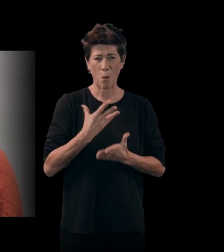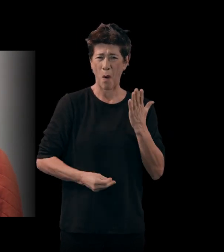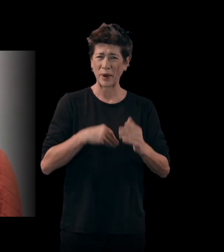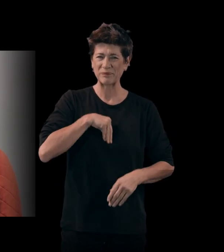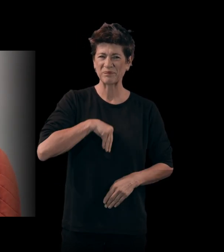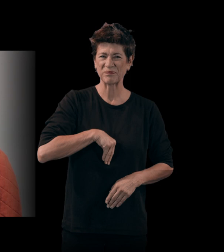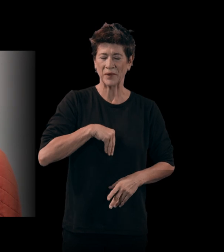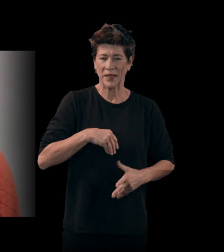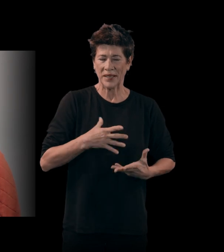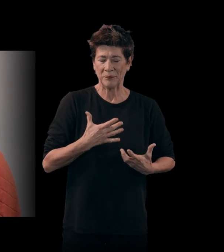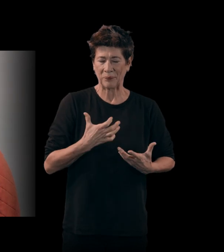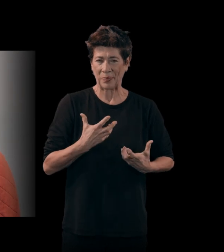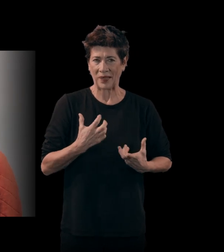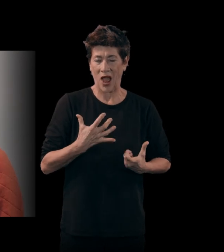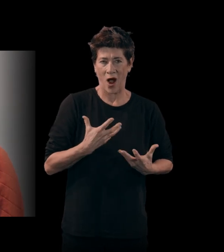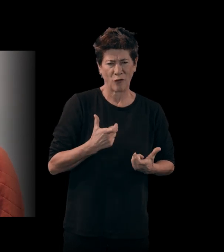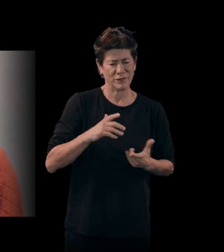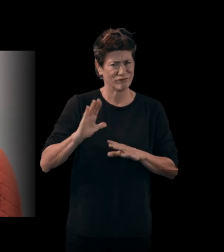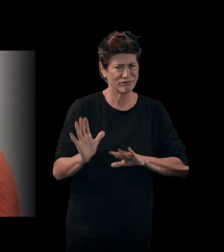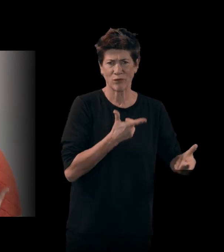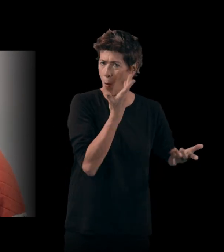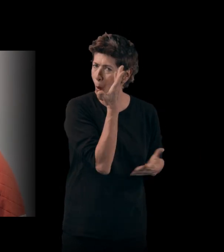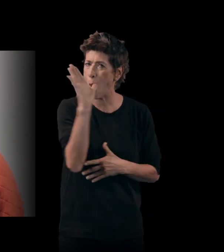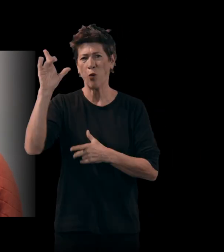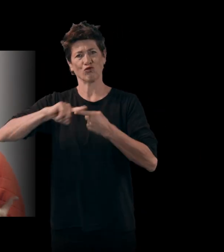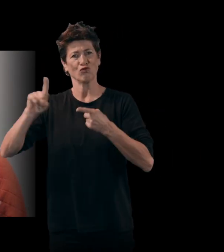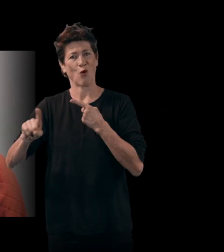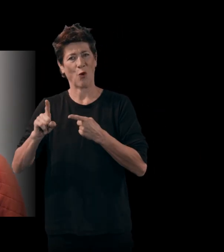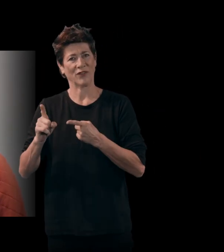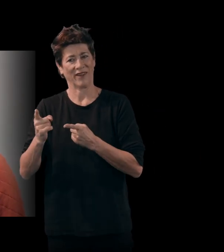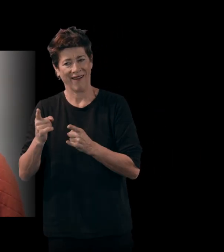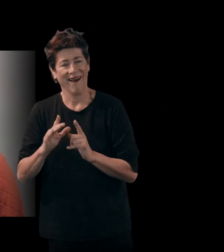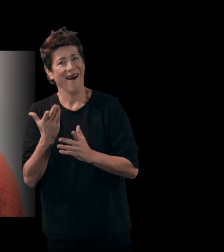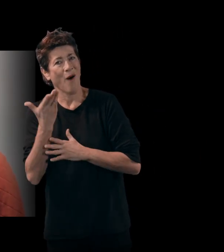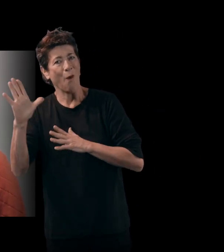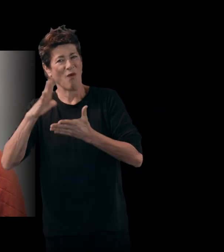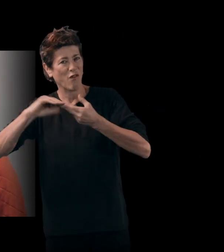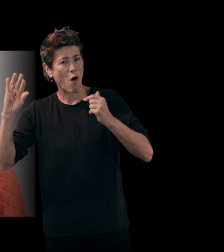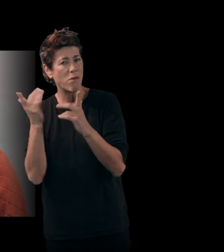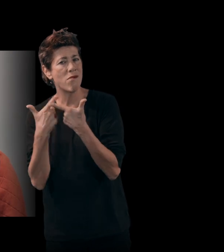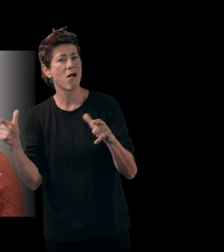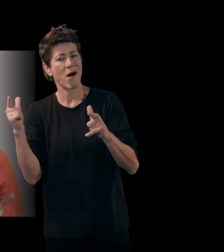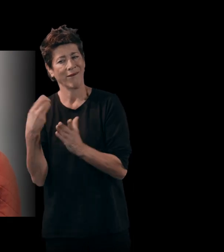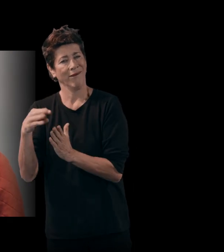j’ai eu besoin de faire autre chose avec la langue qu’être dans un discours très construit, argumenté, rationnel,